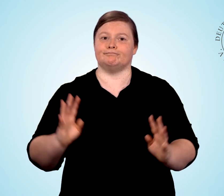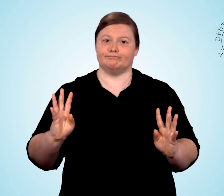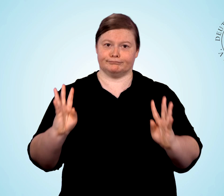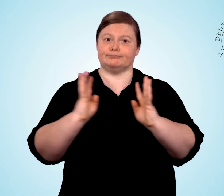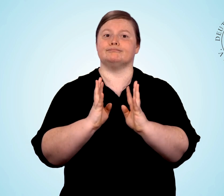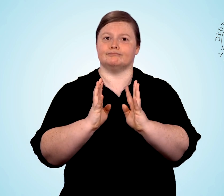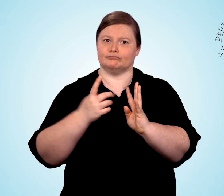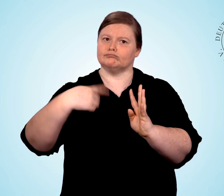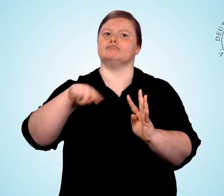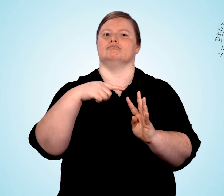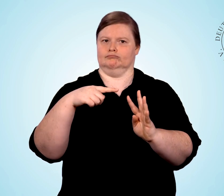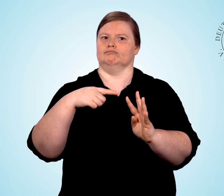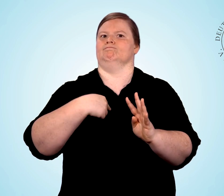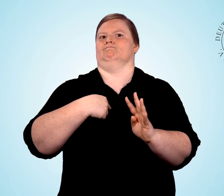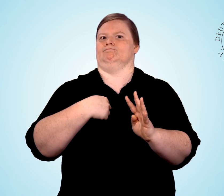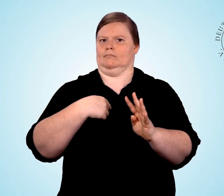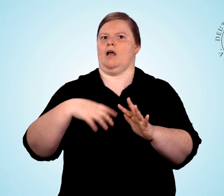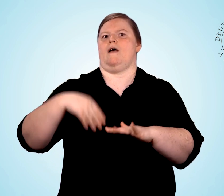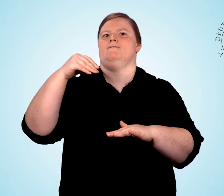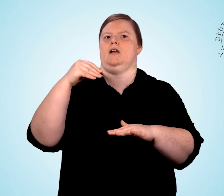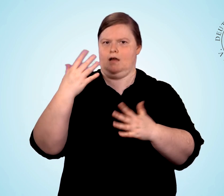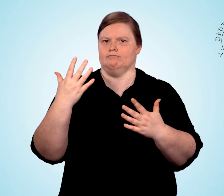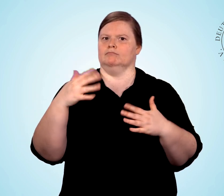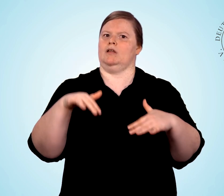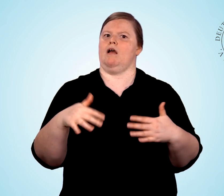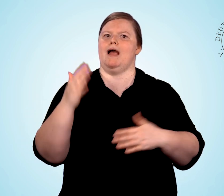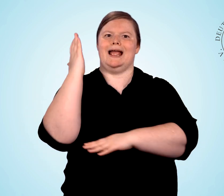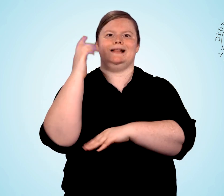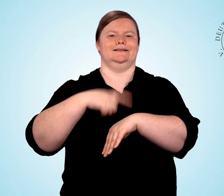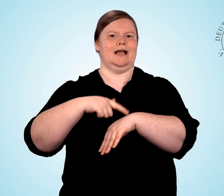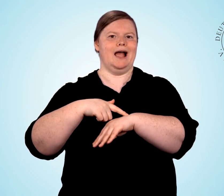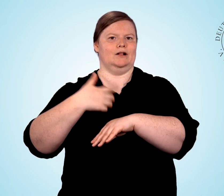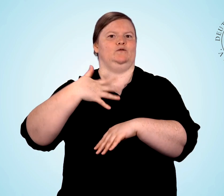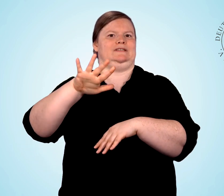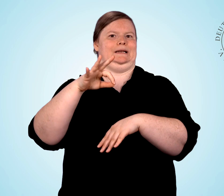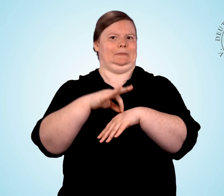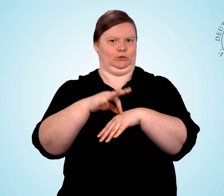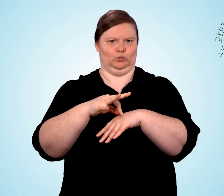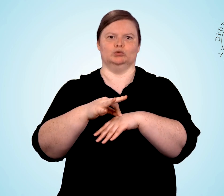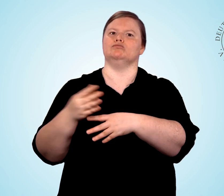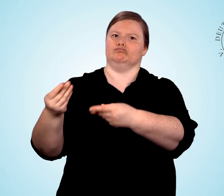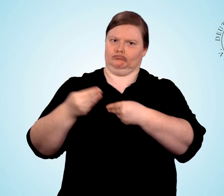Anfangs haben wir die Redezeit (15 Minuten) genommen